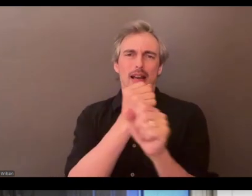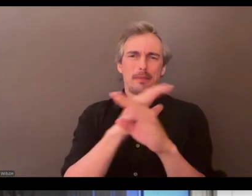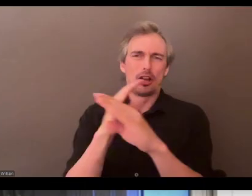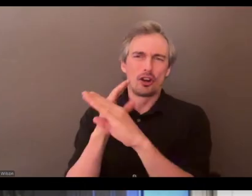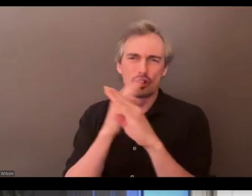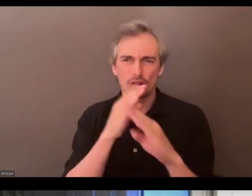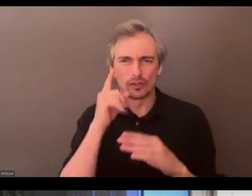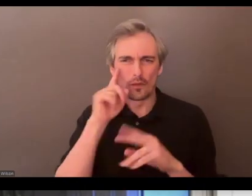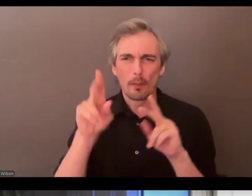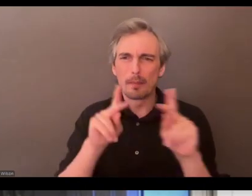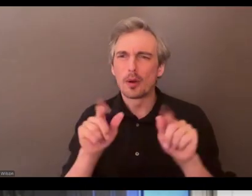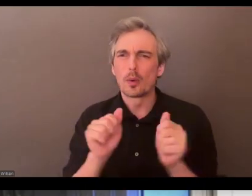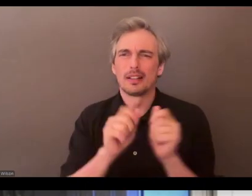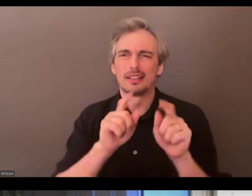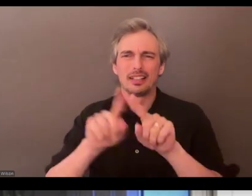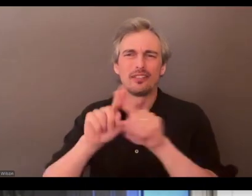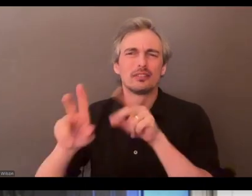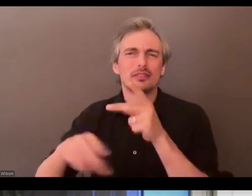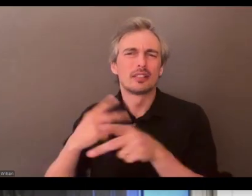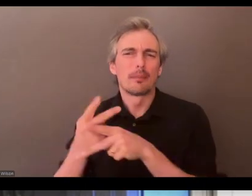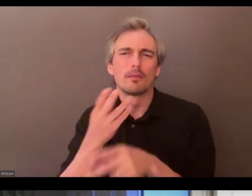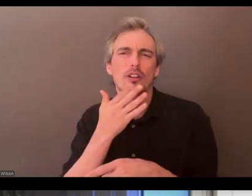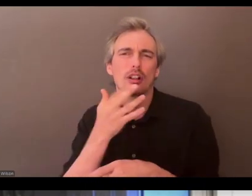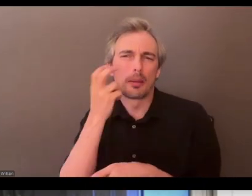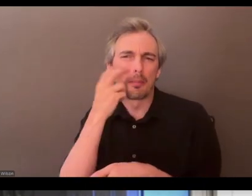このようにカスタマイズできるのは非常にユニ ークです。